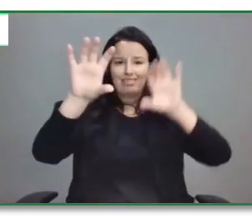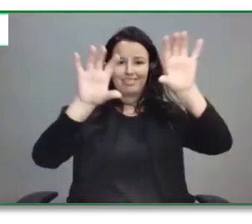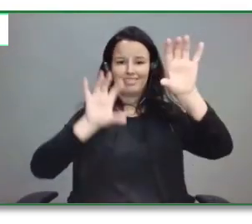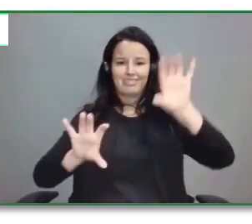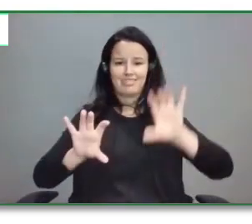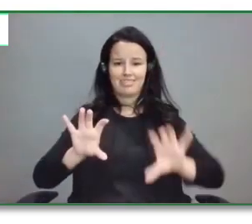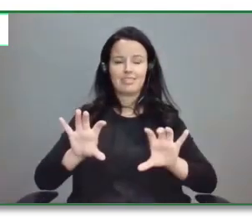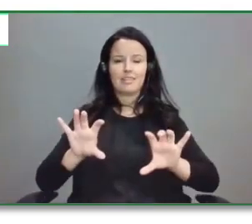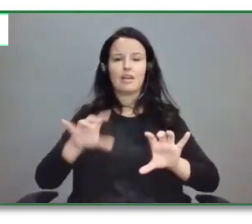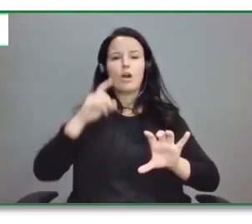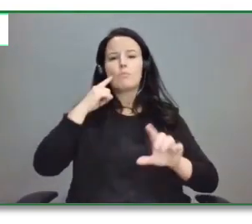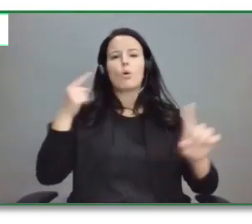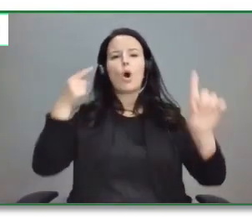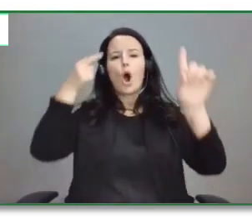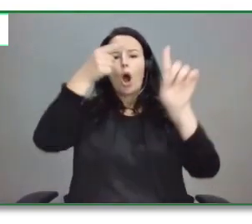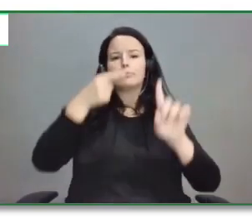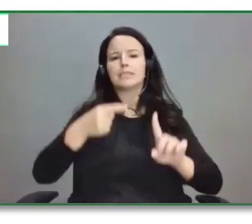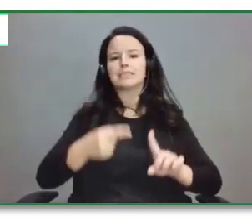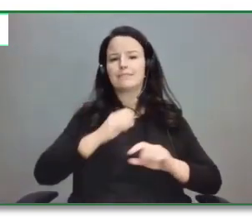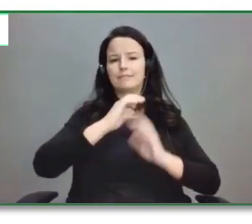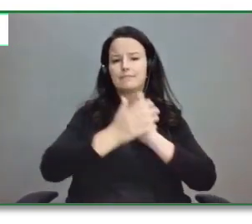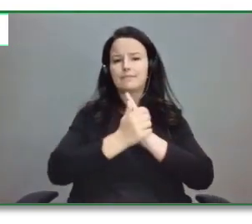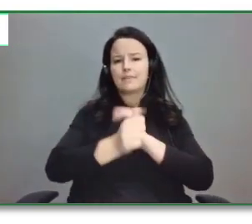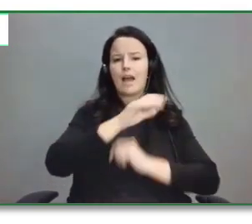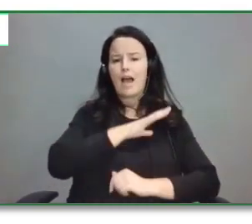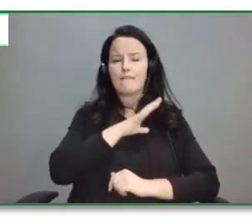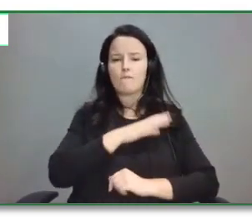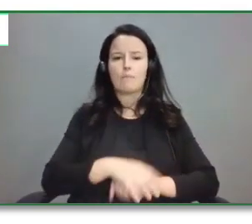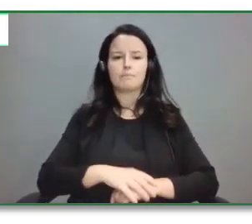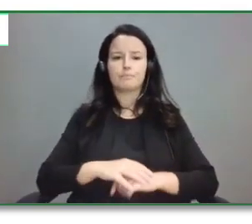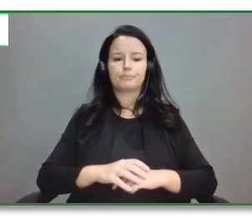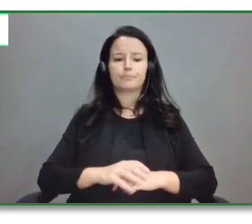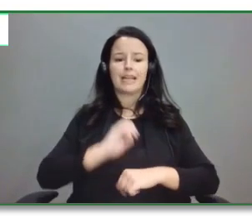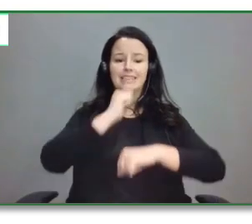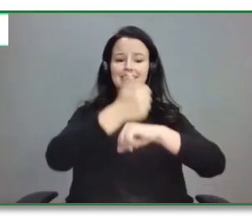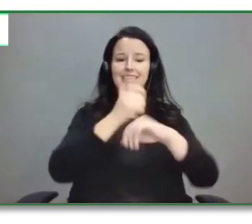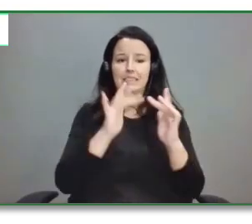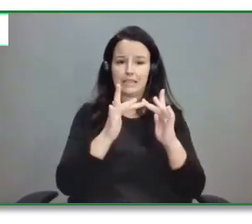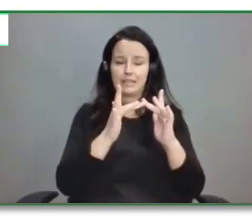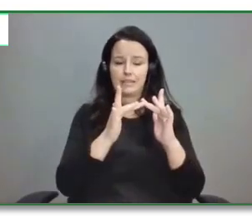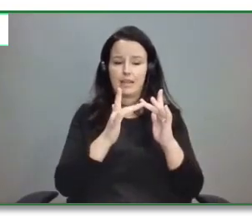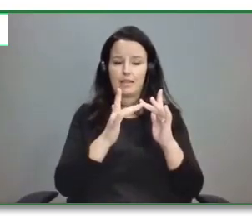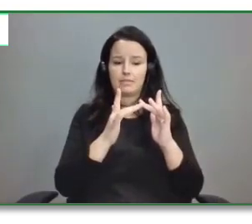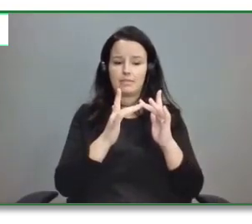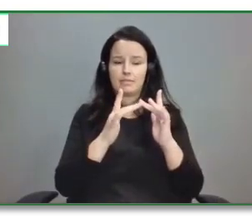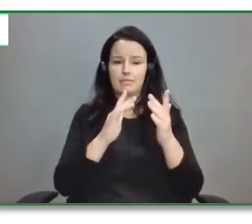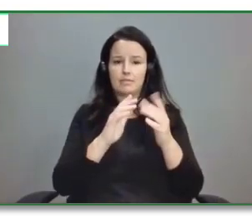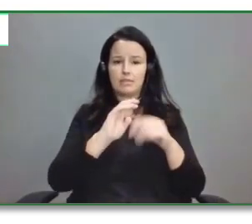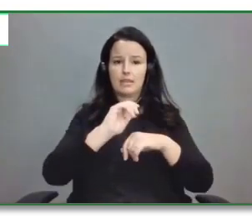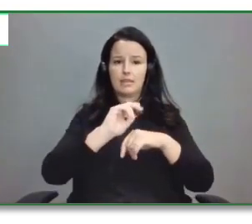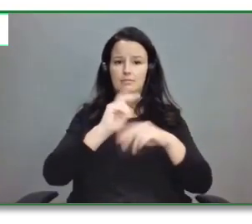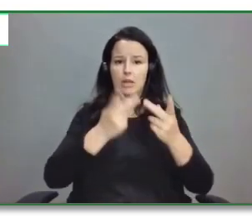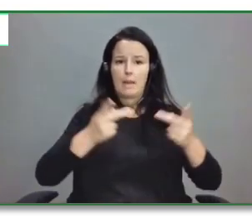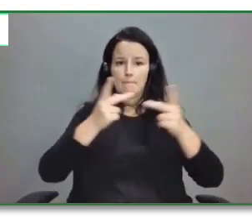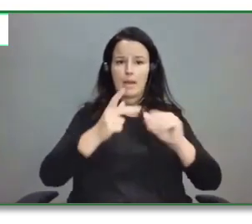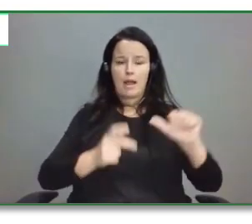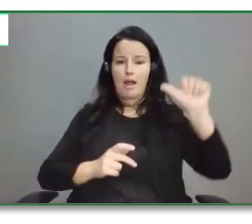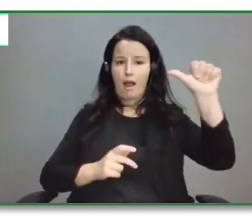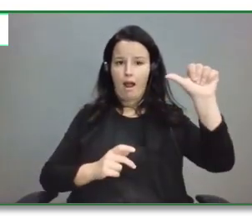d'efficacité tout d'abord le site web des particules dans le cadran a peut maintenir la